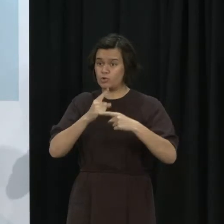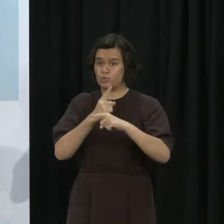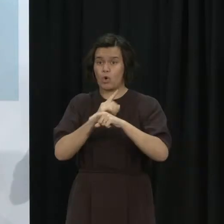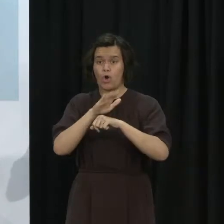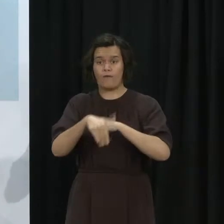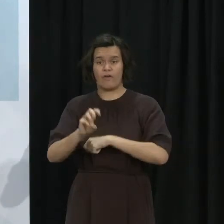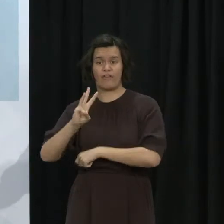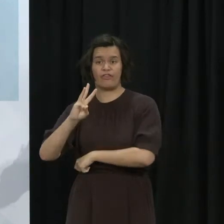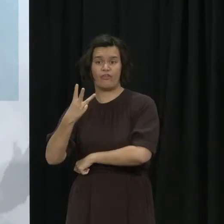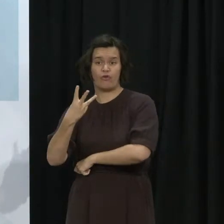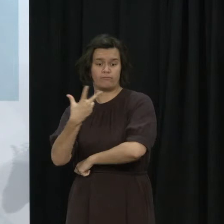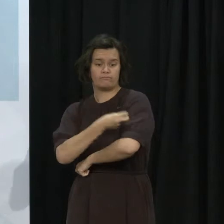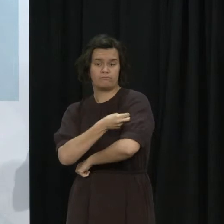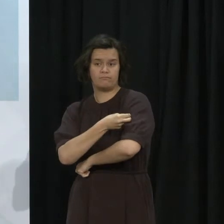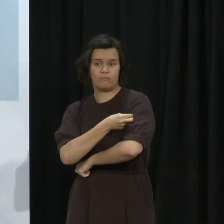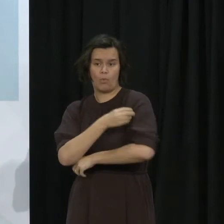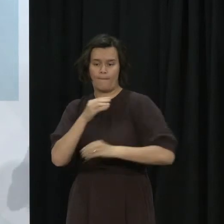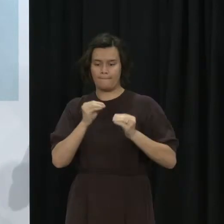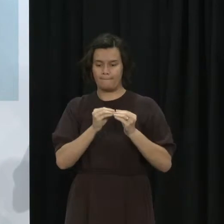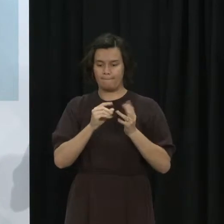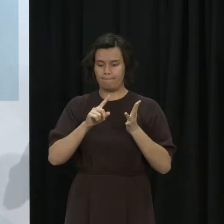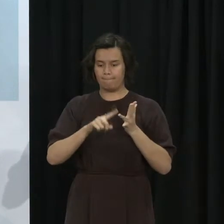tatou. Kua whakaae te Rnanga